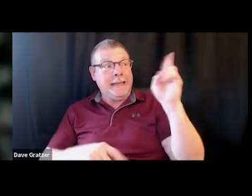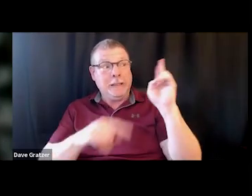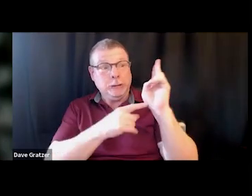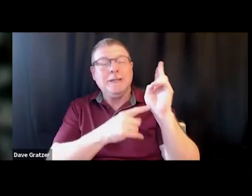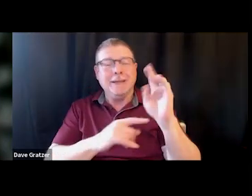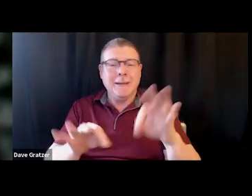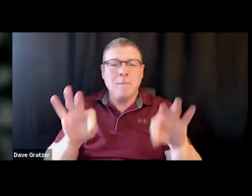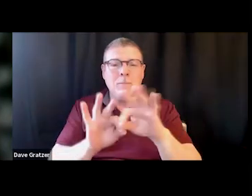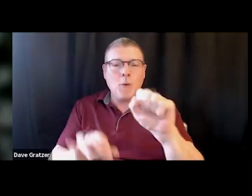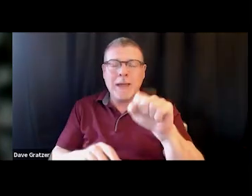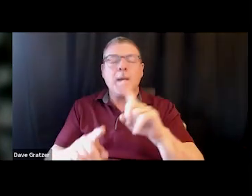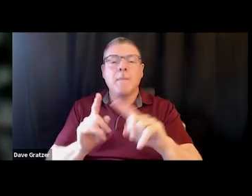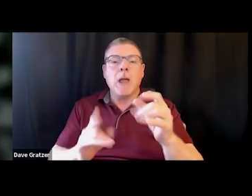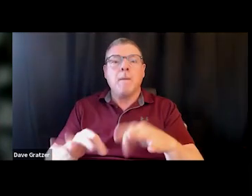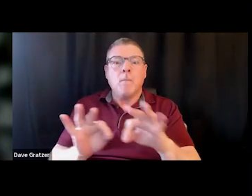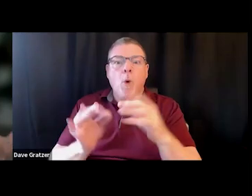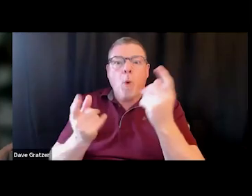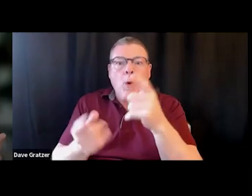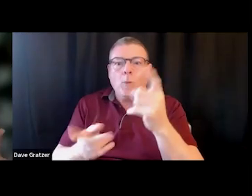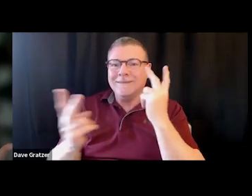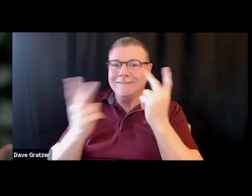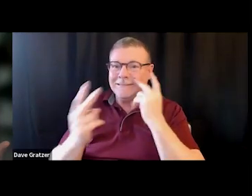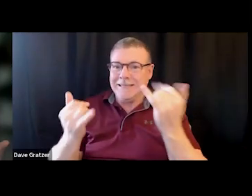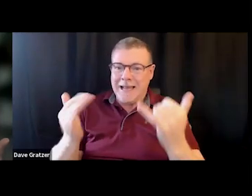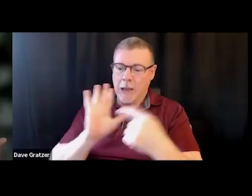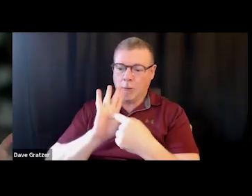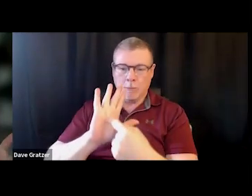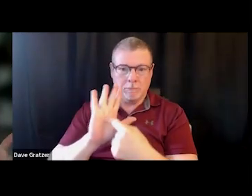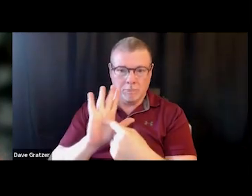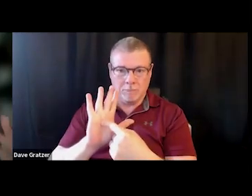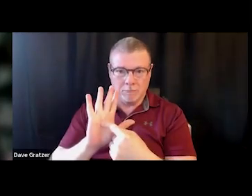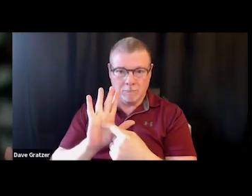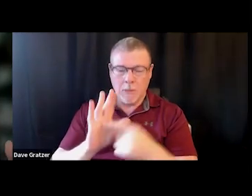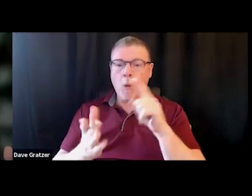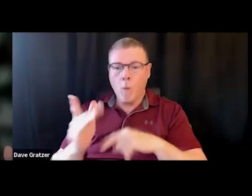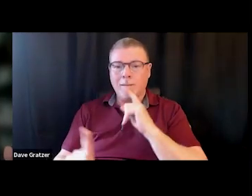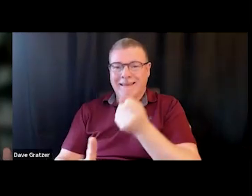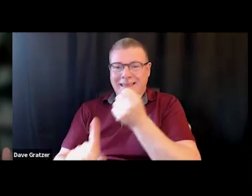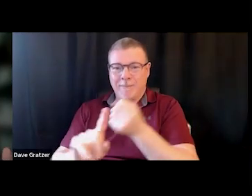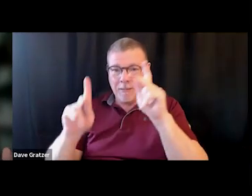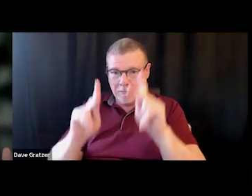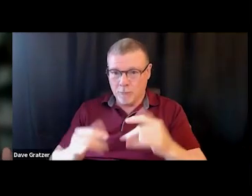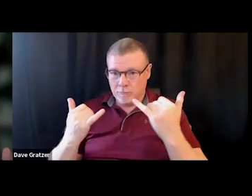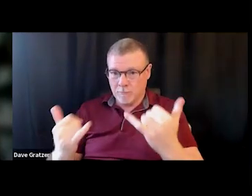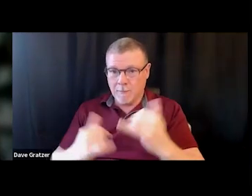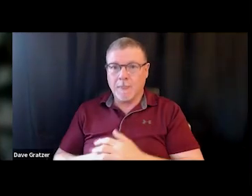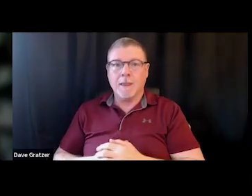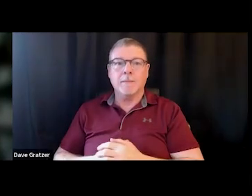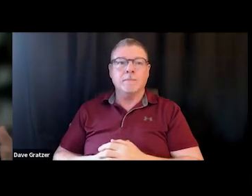e importante para su trabajo, al documentar lo que afecta a la persona. Hay herramientas adicionales como el cuestionario de síntomas,